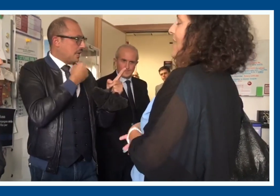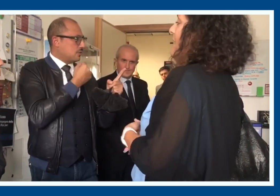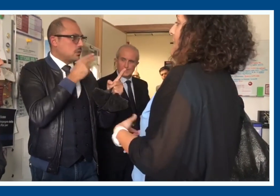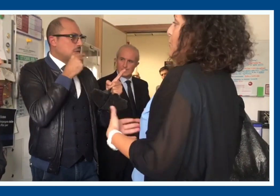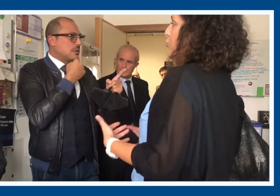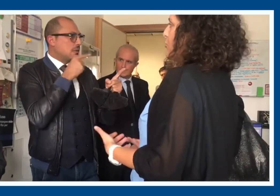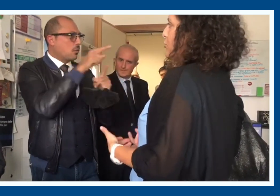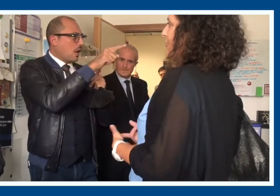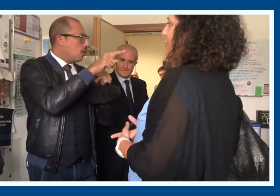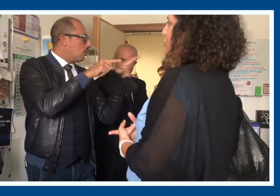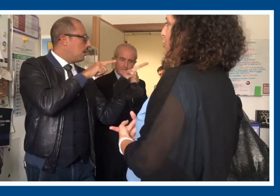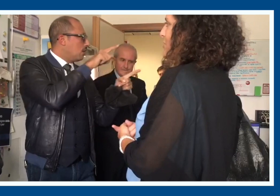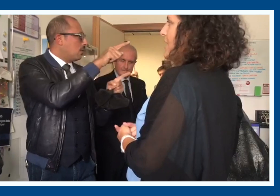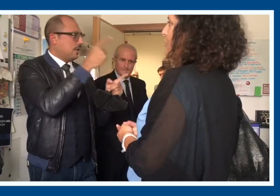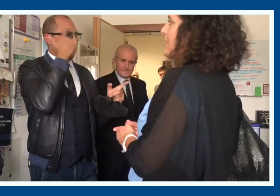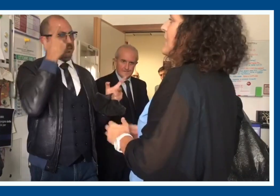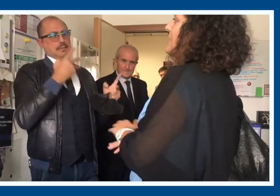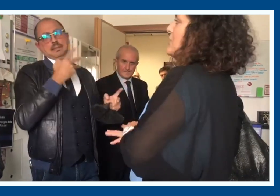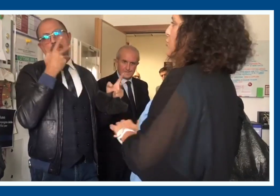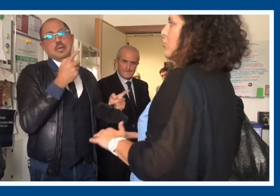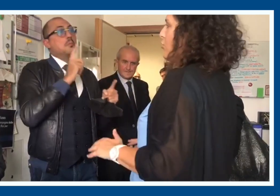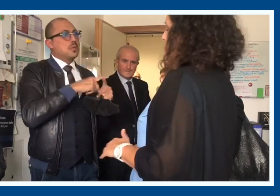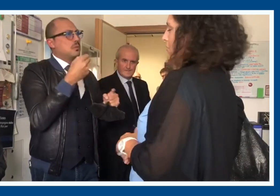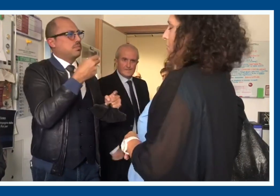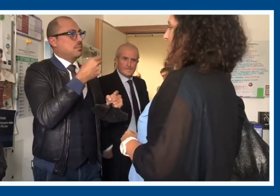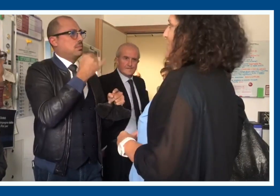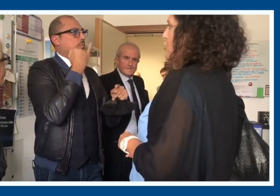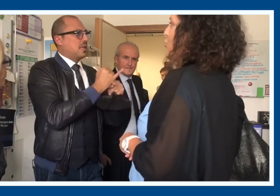da cui è estremamente difficoltoso comprendere i turni del parlato